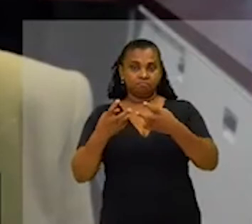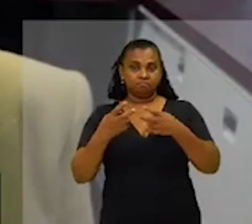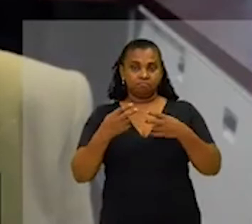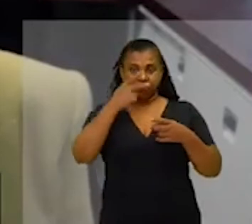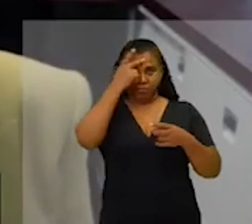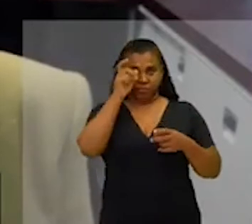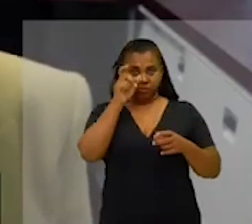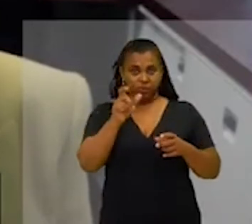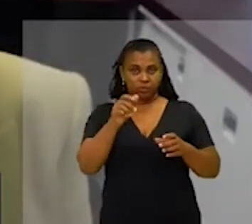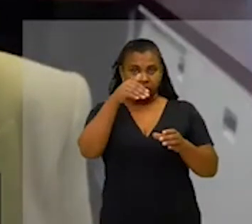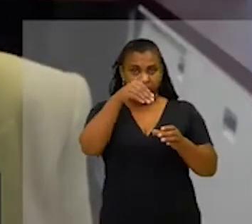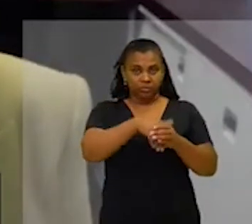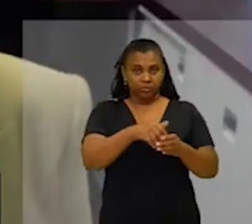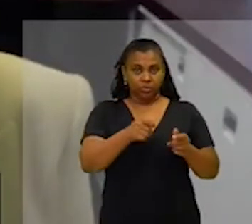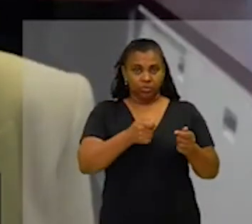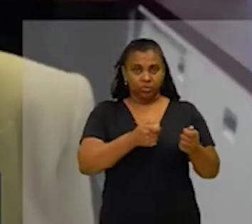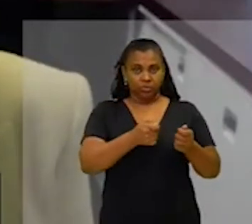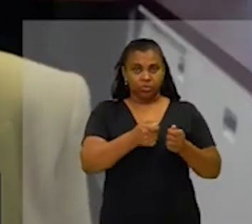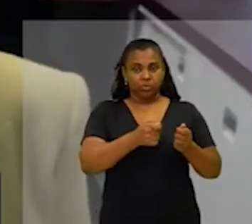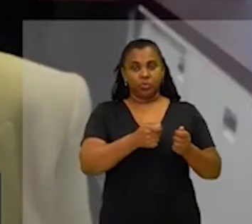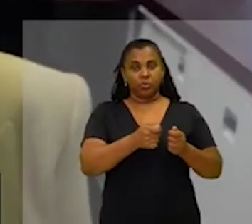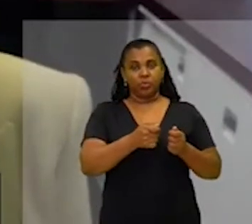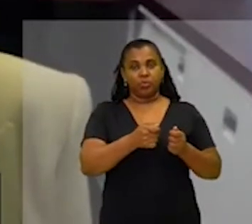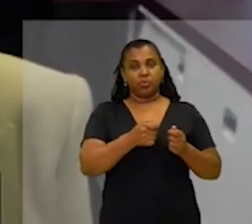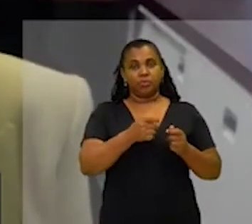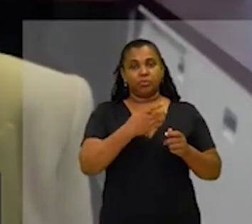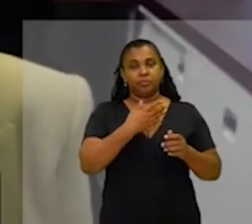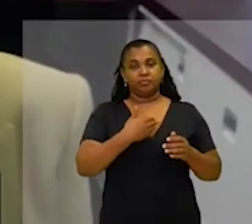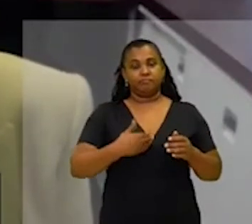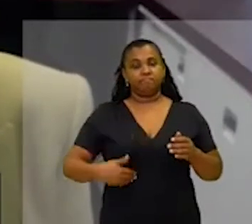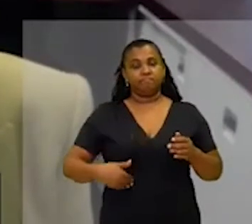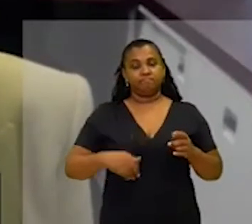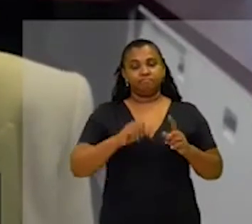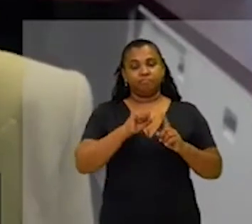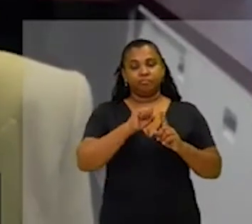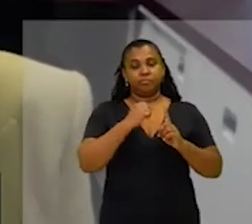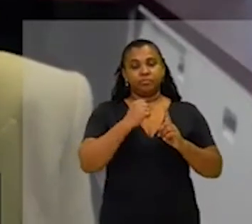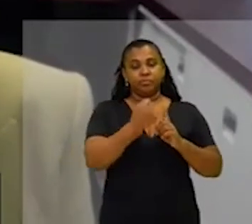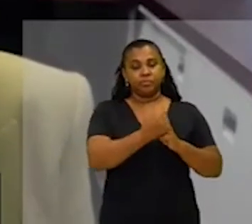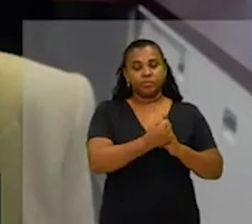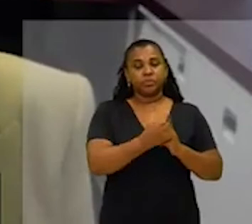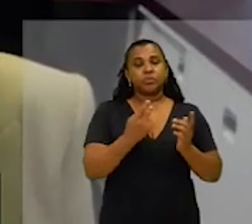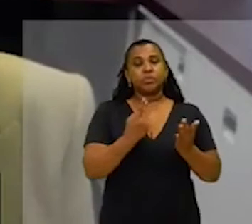um controlador público fazendo um paralelo com o que acontece na administração pública a partir da